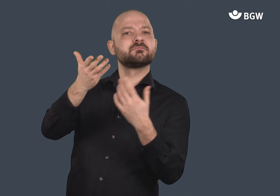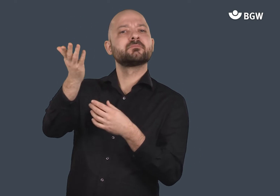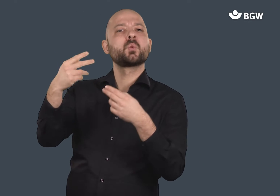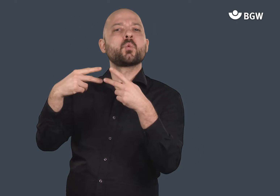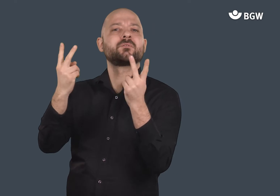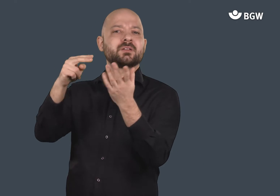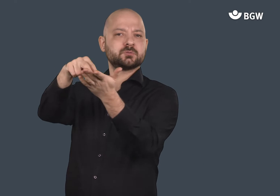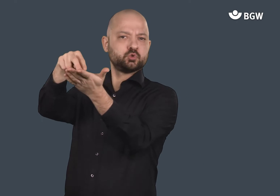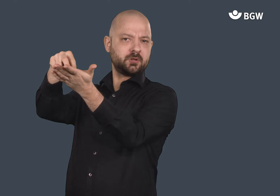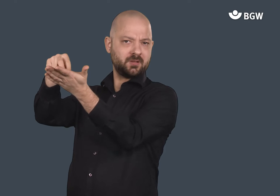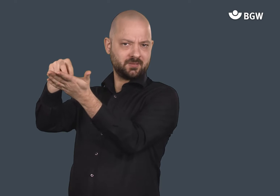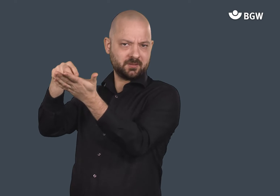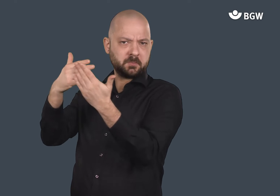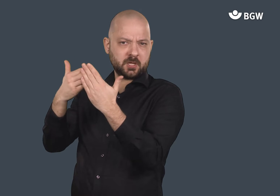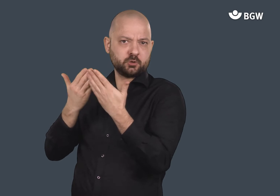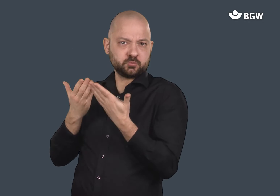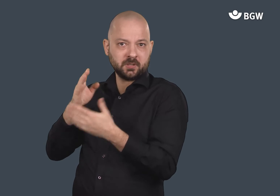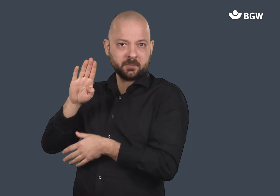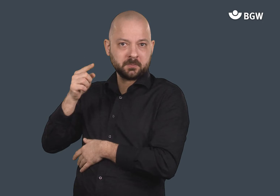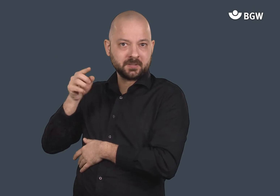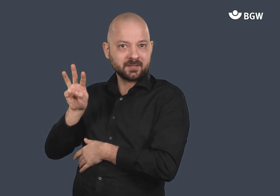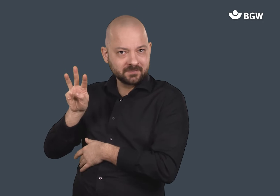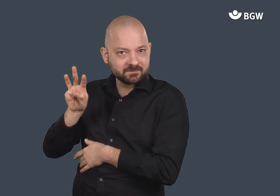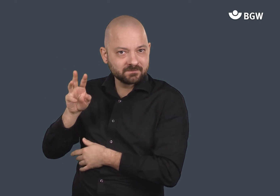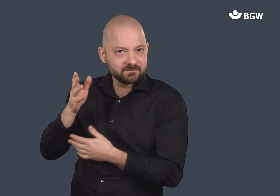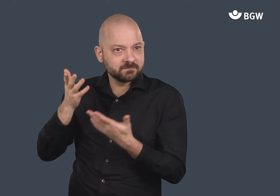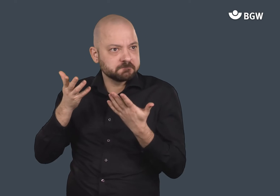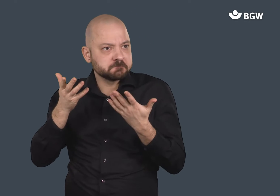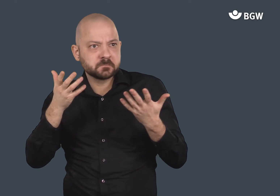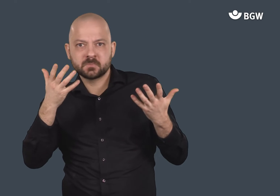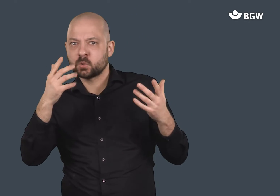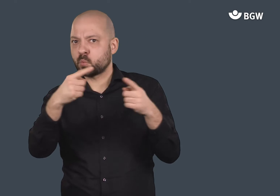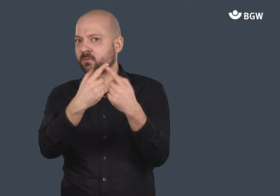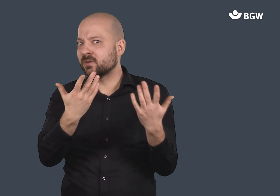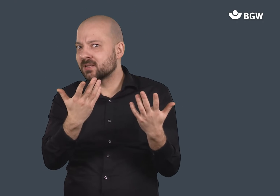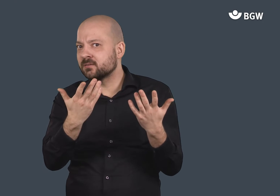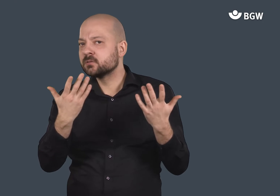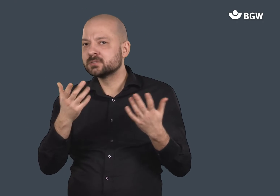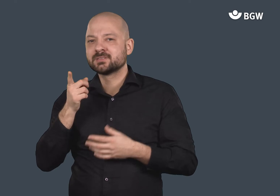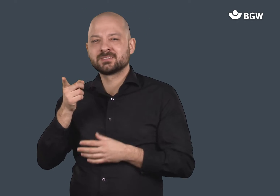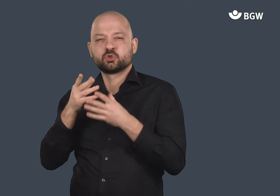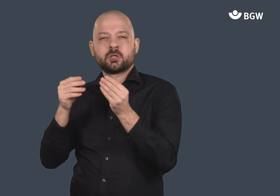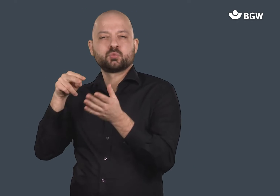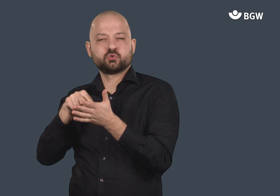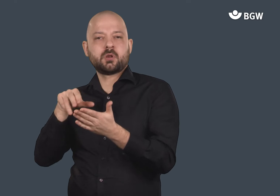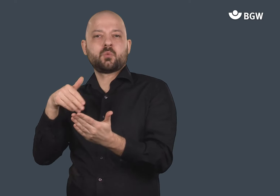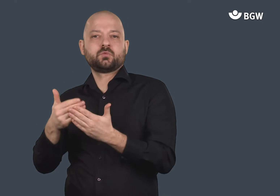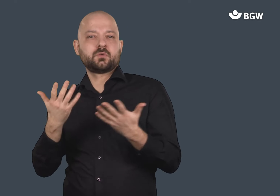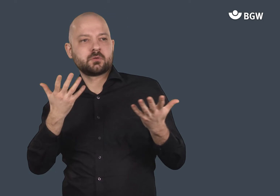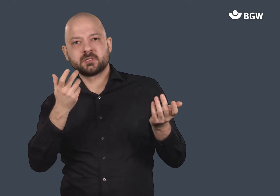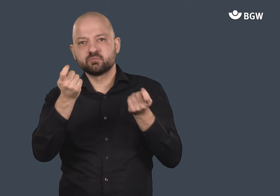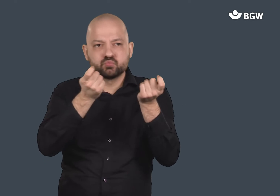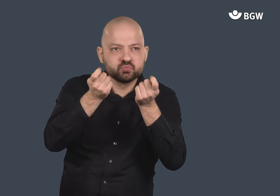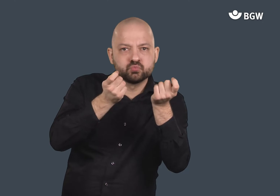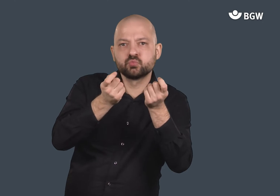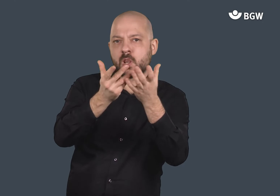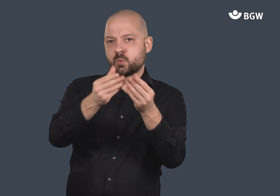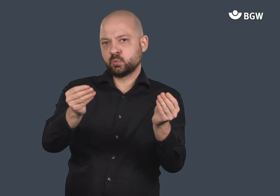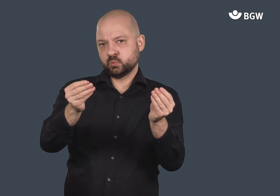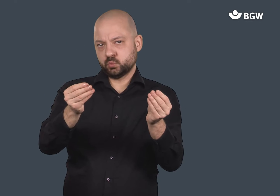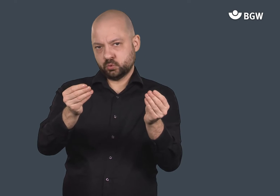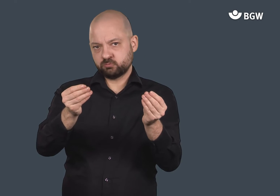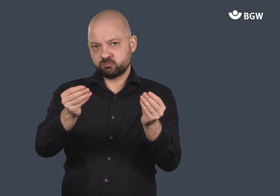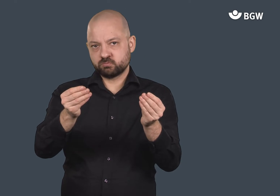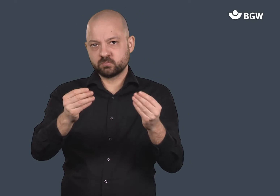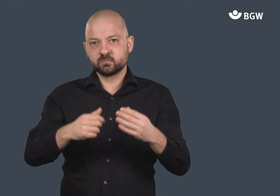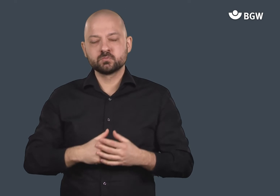und öffentlichen Stellen wie der BGW zu lösen.